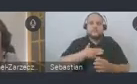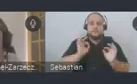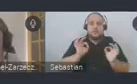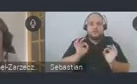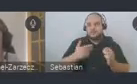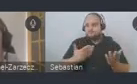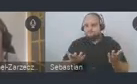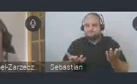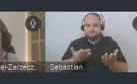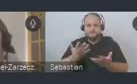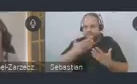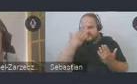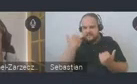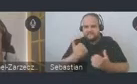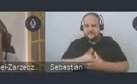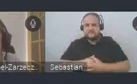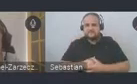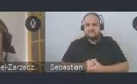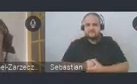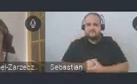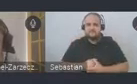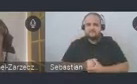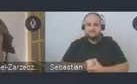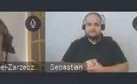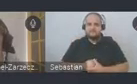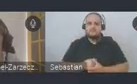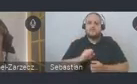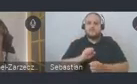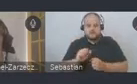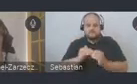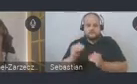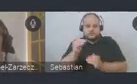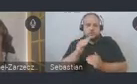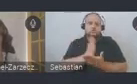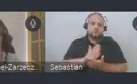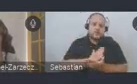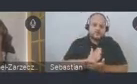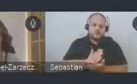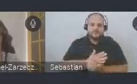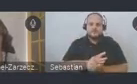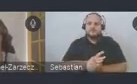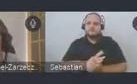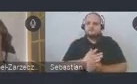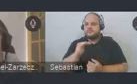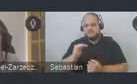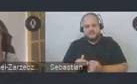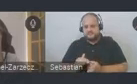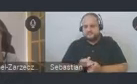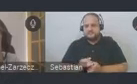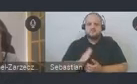czy aplikacje mamy dobrej jakości - to jeszcze jest, tak? "Są dość wysokie". "Średnie". "Niskie". "Średnie".